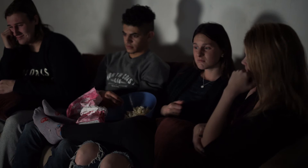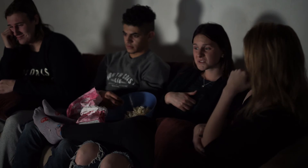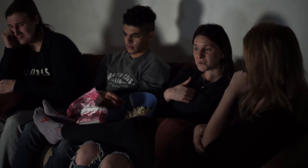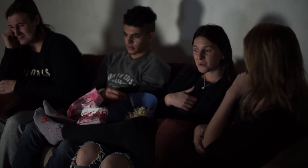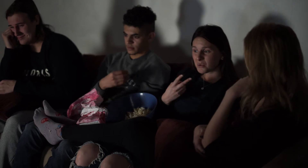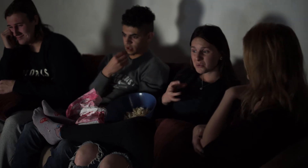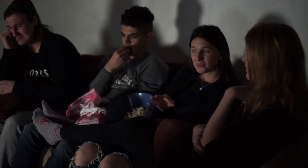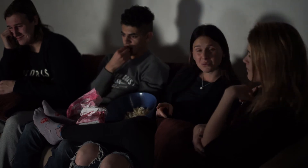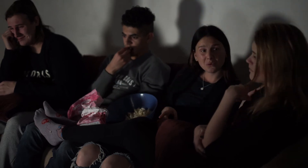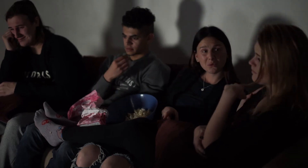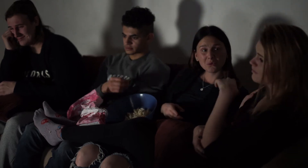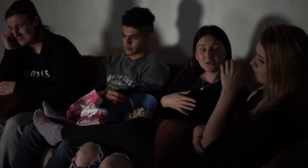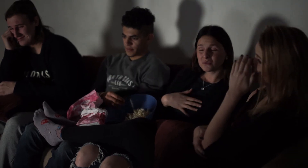Visst är filmen sorglig?